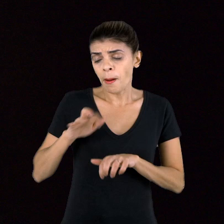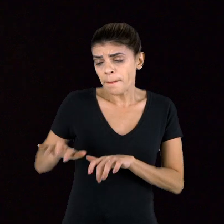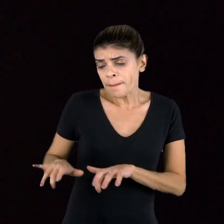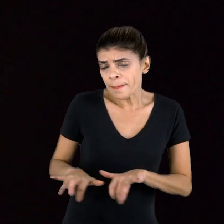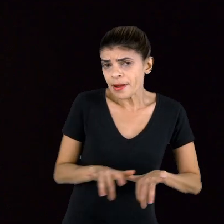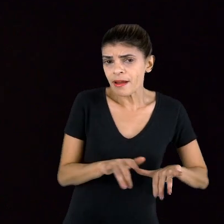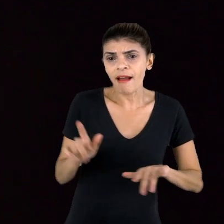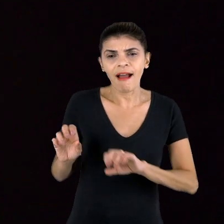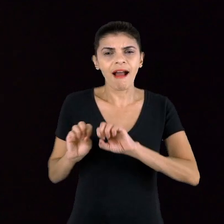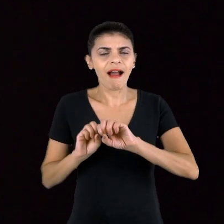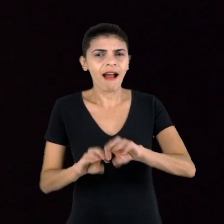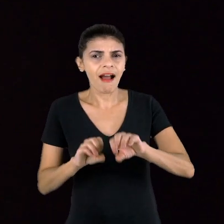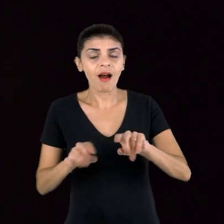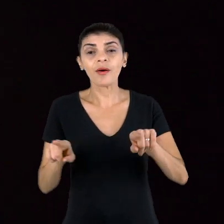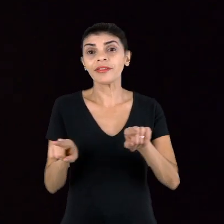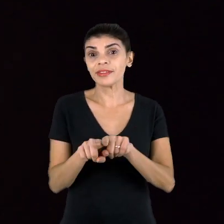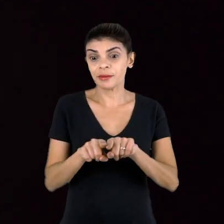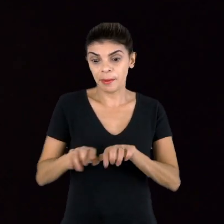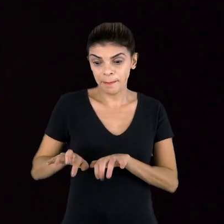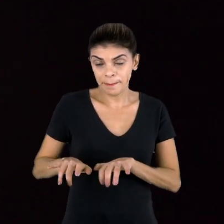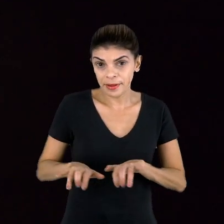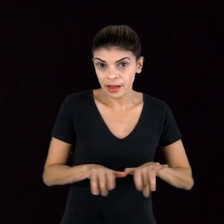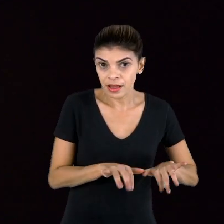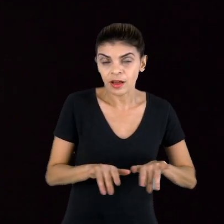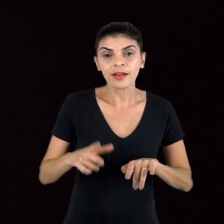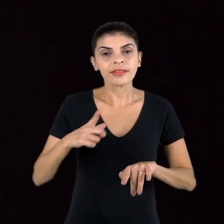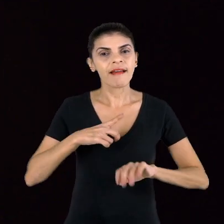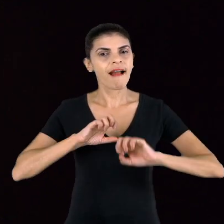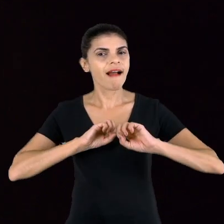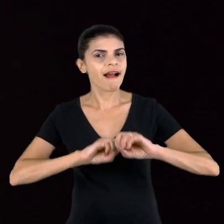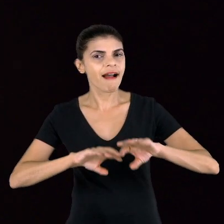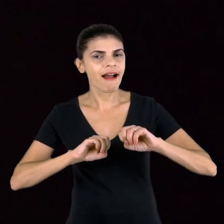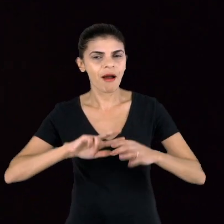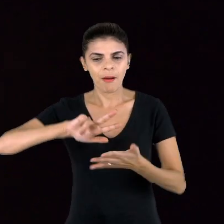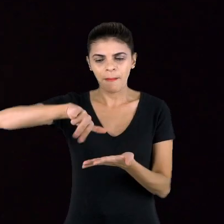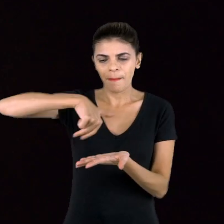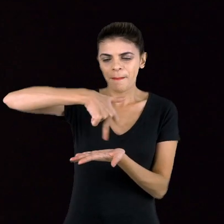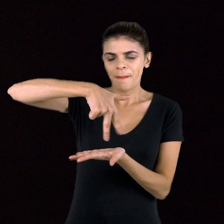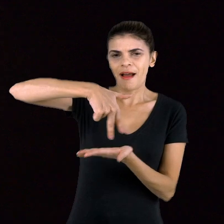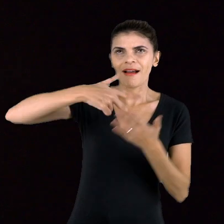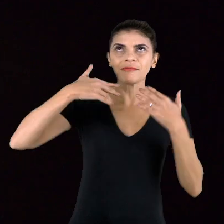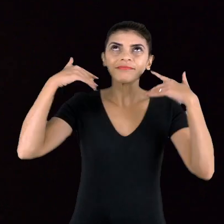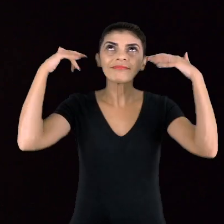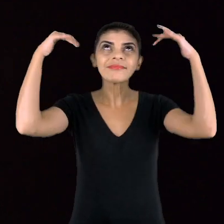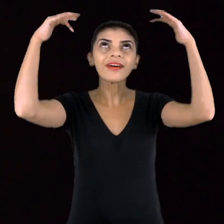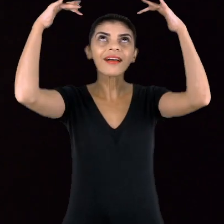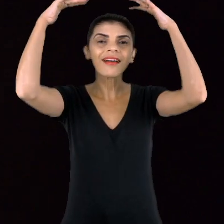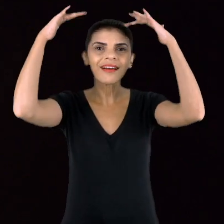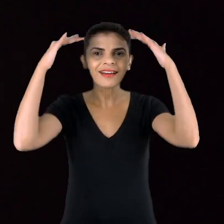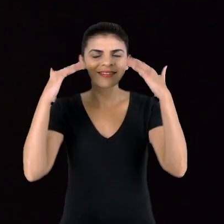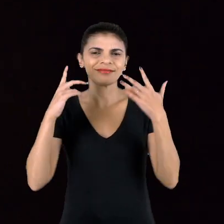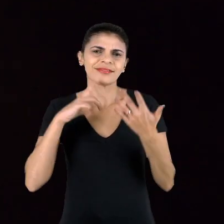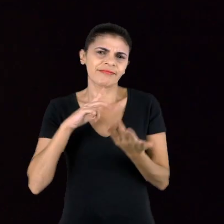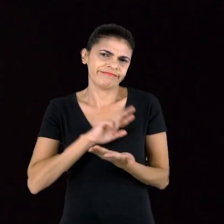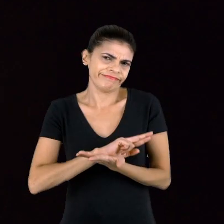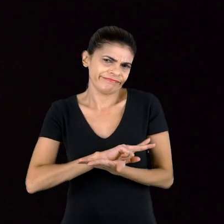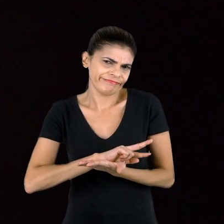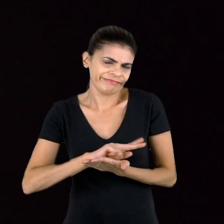era o piano que usavam pras aulas de balé, das fitas, né? Pra... Enfim, pra ter música nas aulas.